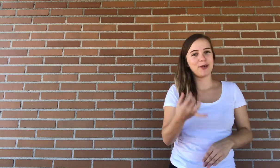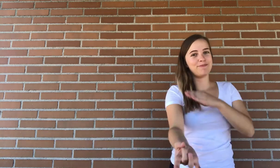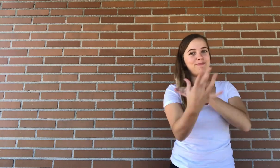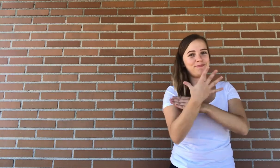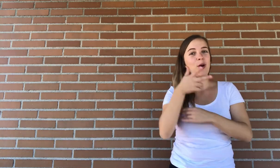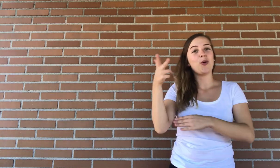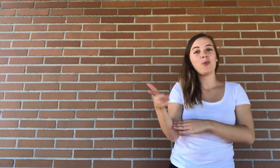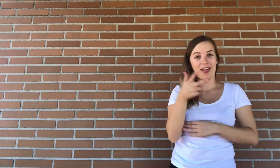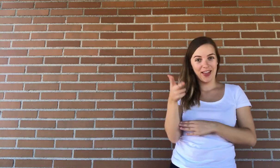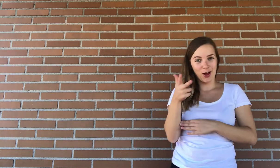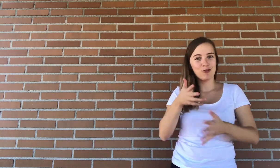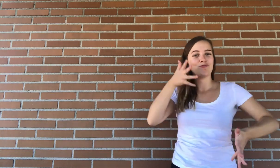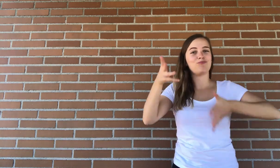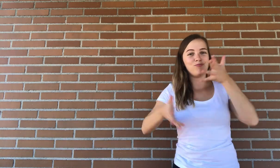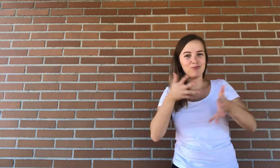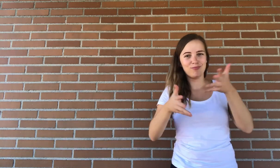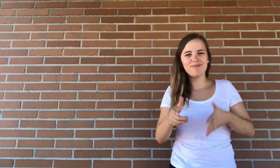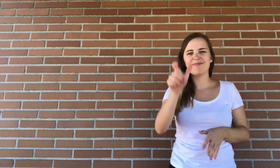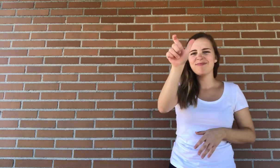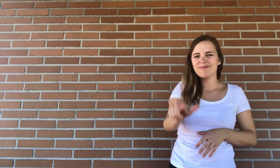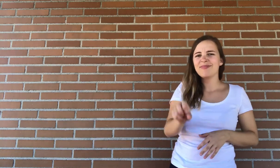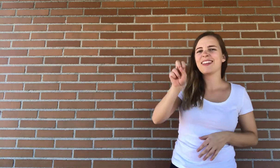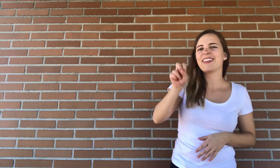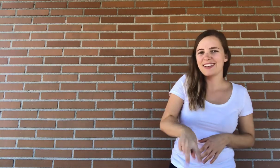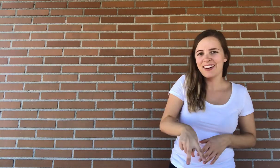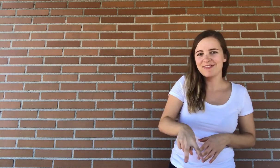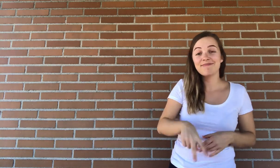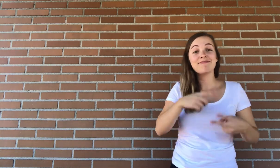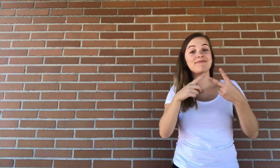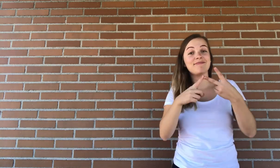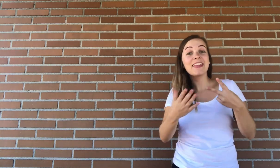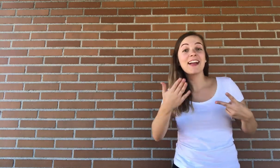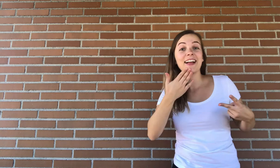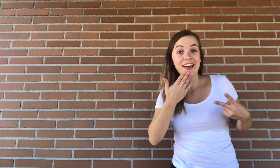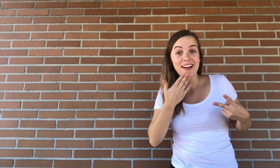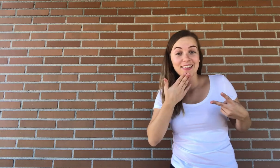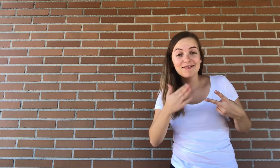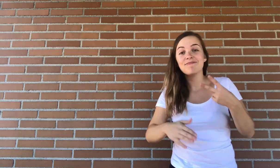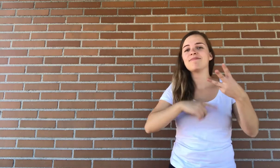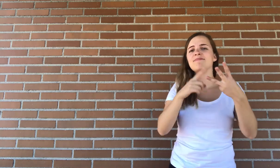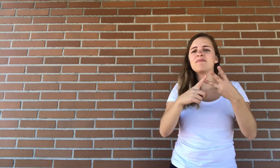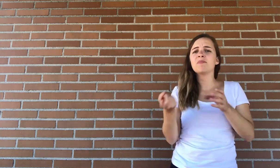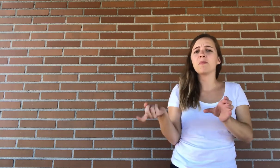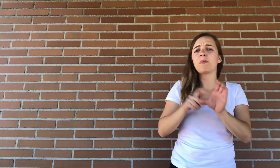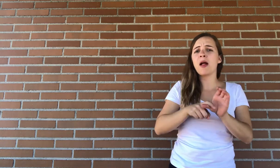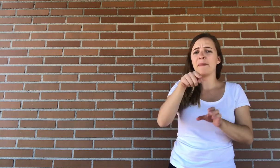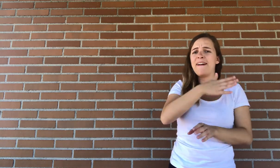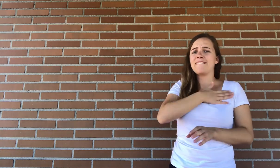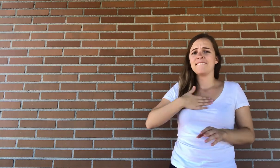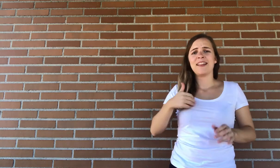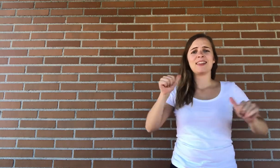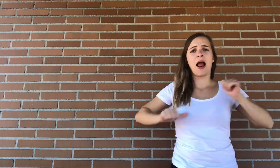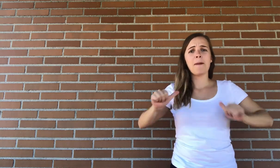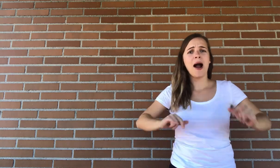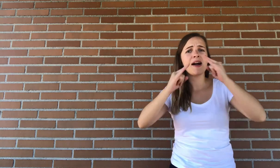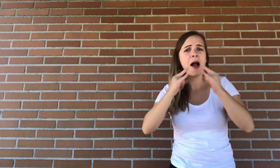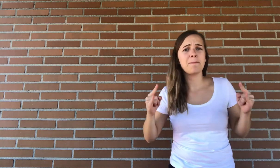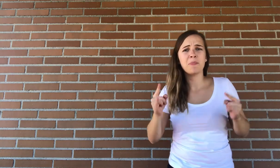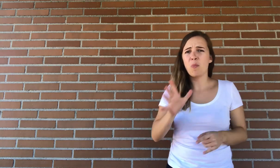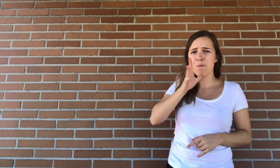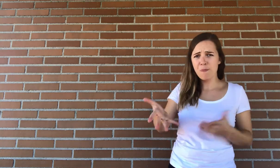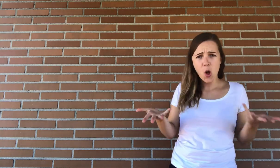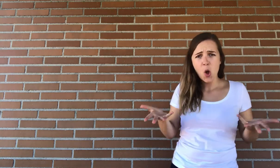Debéis enviarnos un vídeo signado contándonos quién eres, edad, por qué quieres participar,